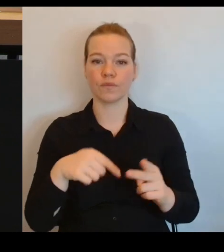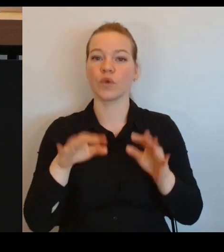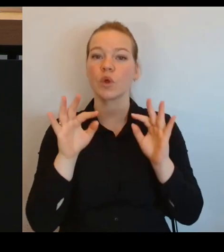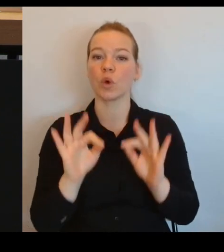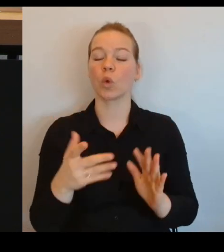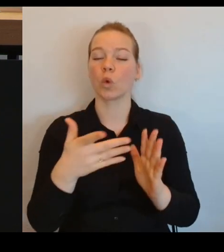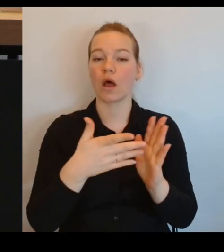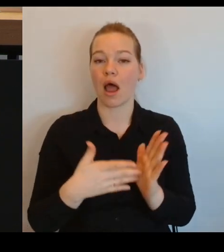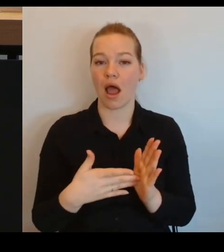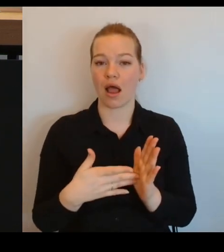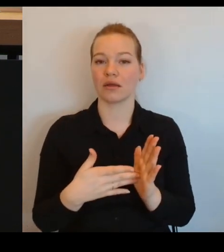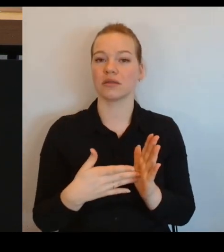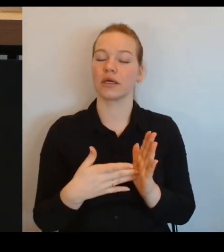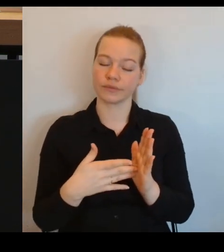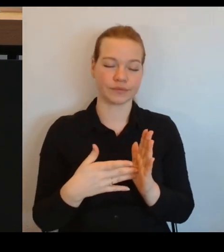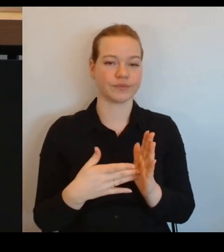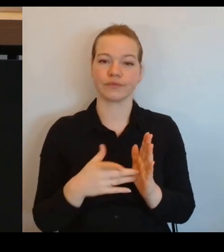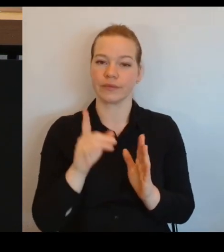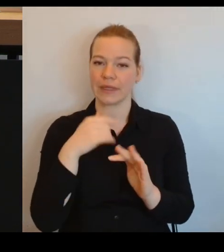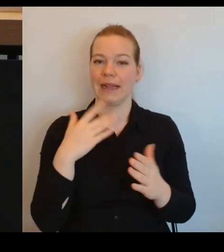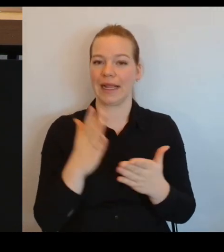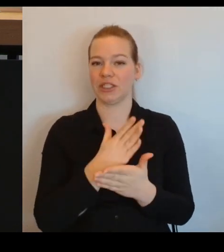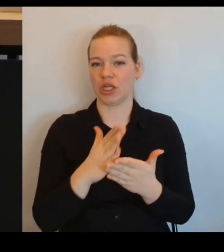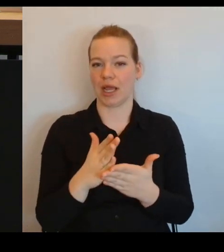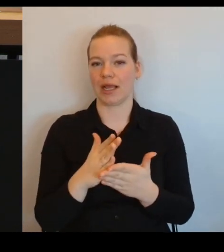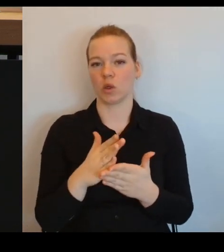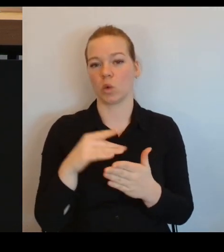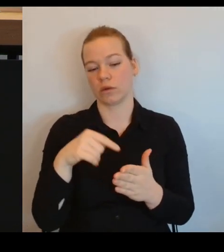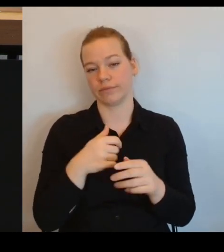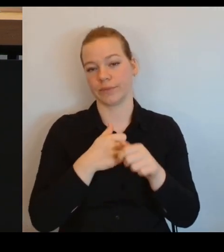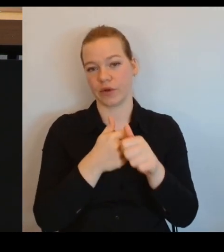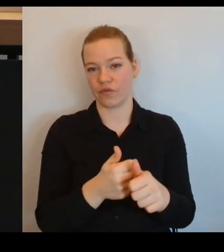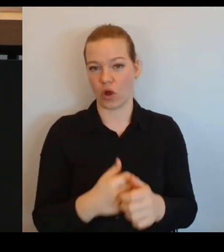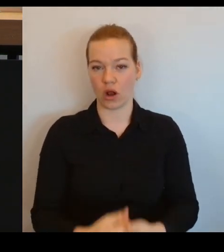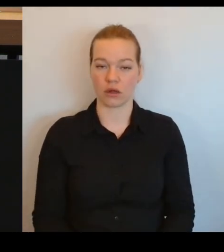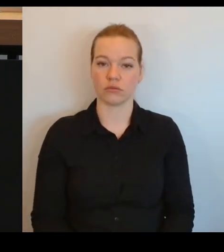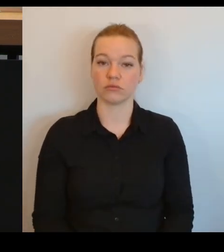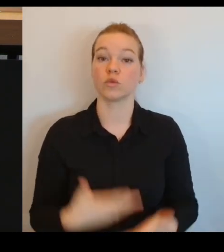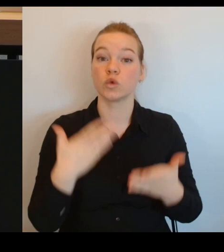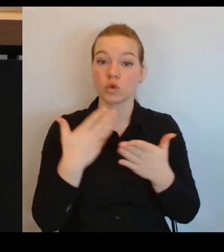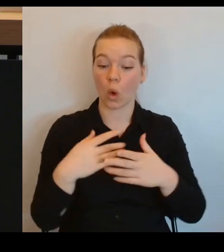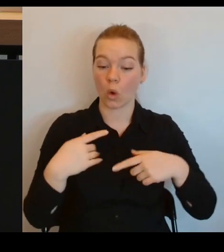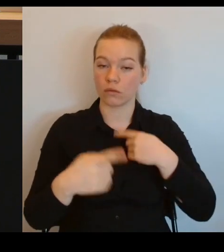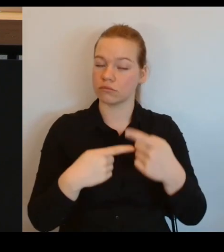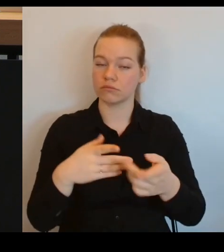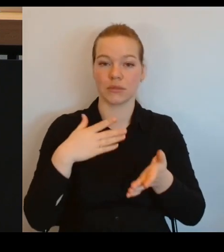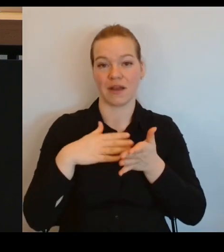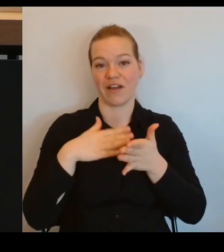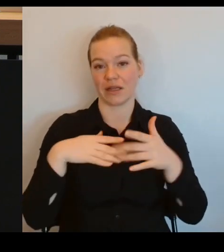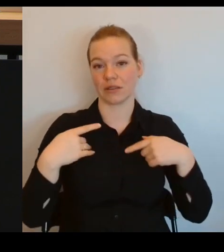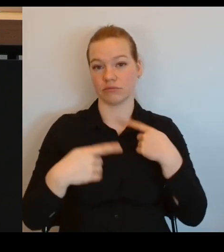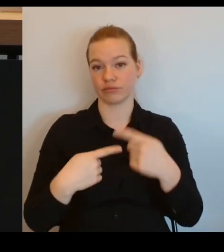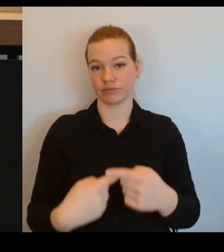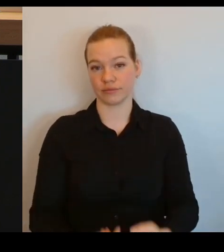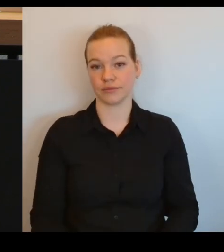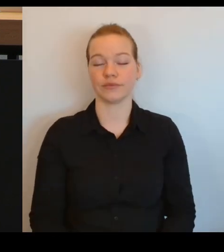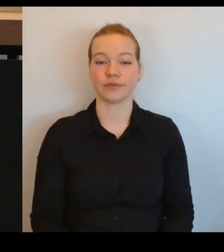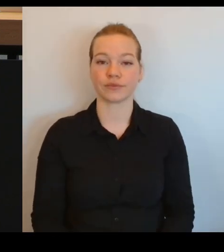Allerdings ist es natürlich auch wieder so, dass die Finanzierung und Bewältigung der Klimakrise eben in der Zeit, in der wir es für